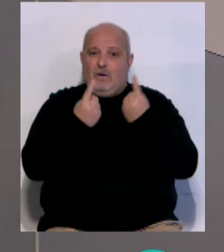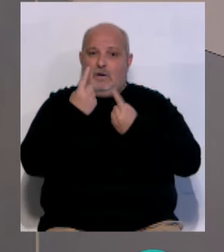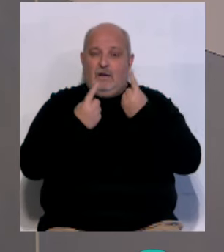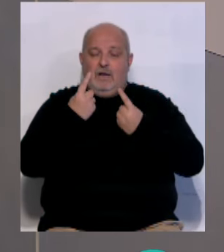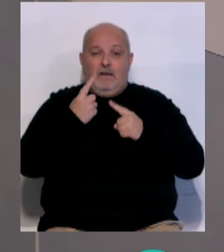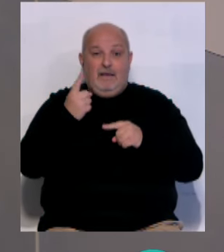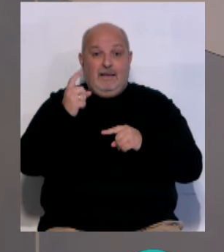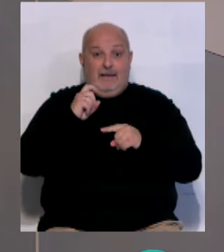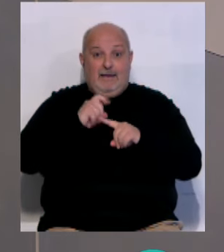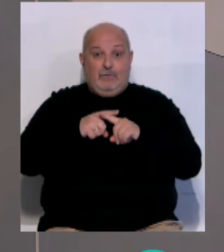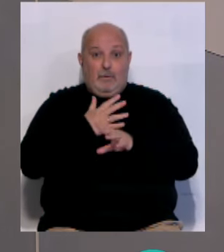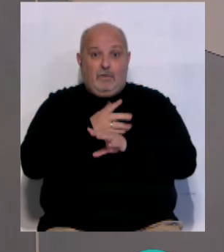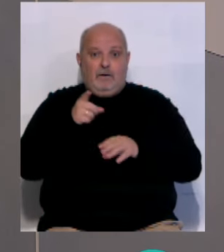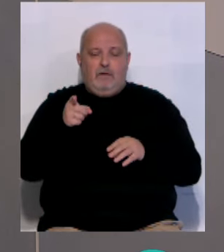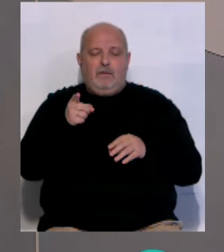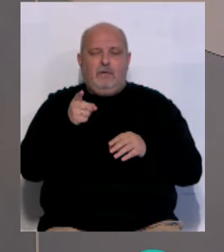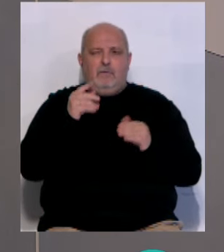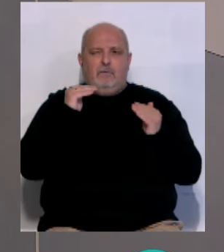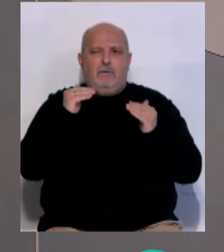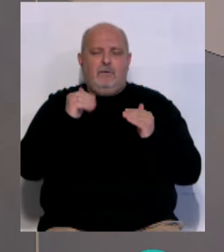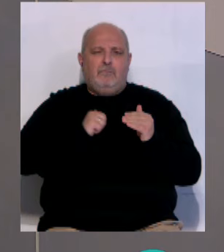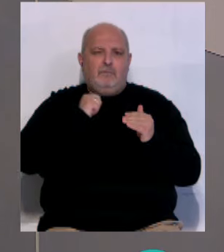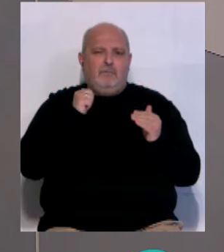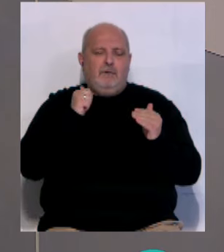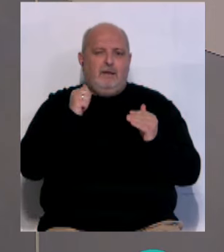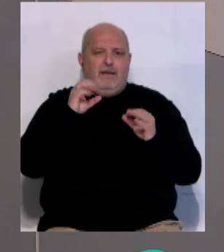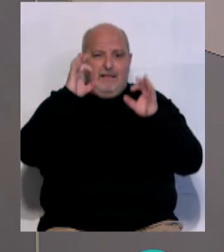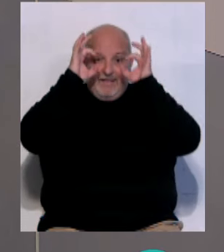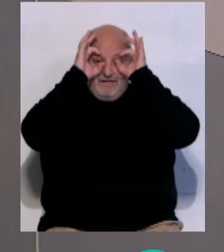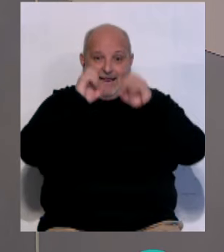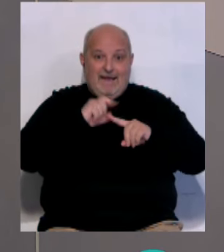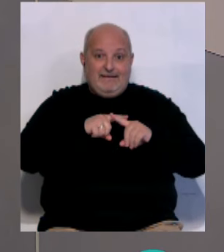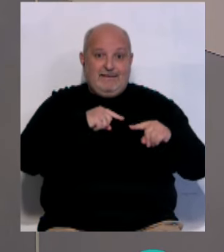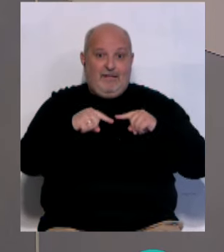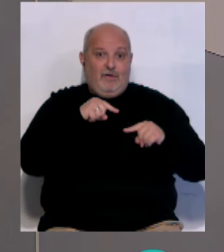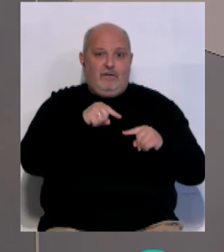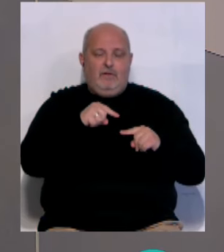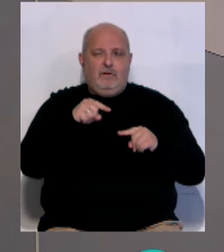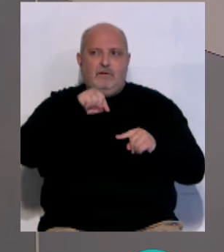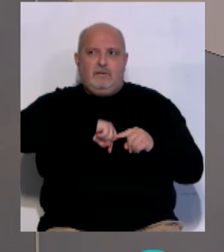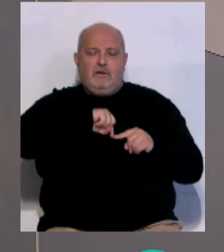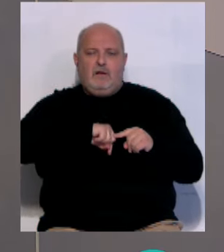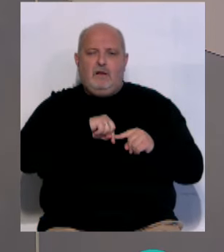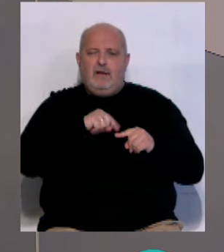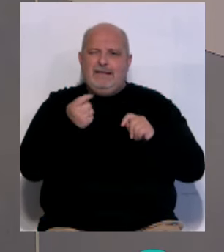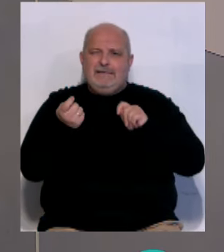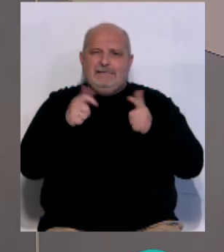futbolista de ese momento crítico que pasó Álvaro Cervera Y de lo que él considera una anécdota que